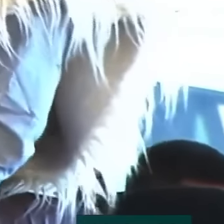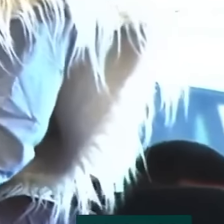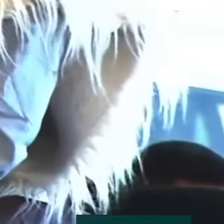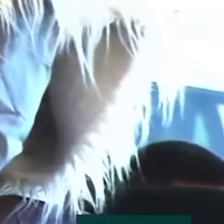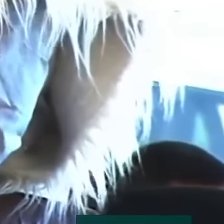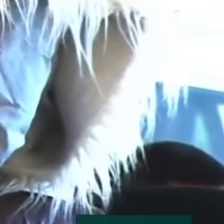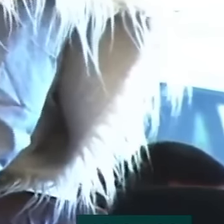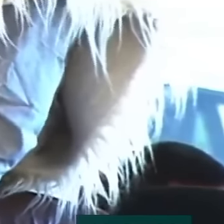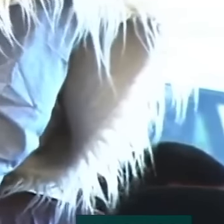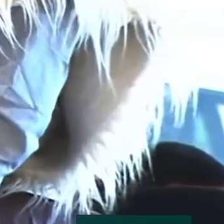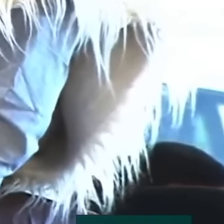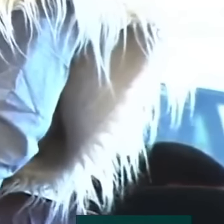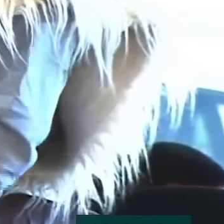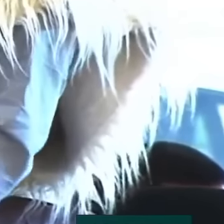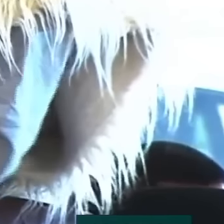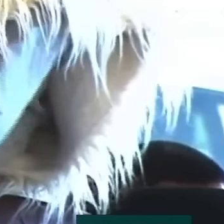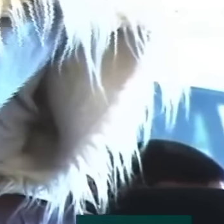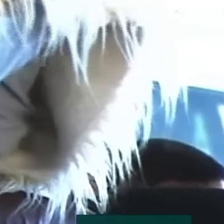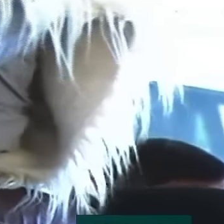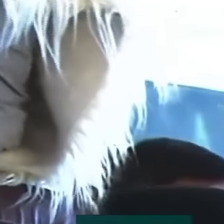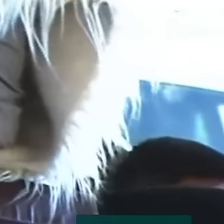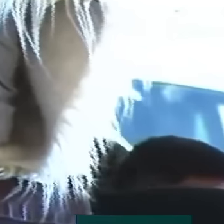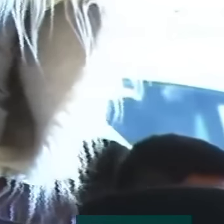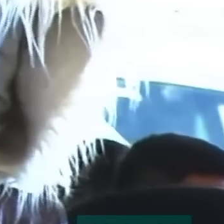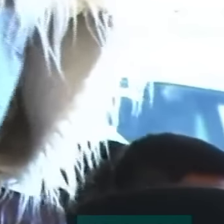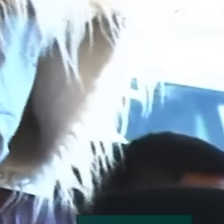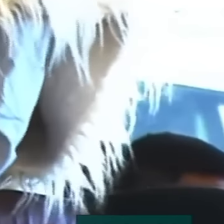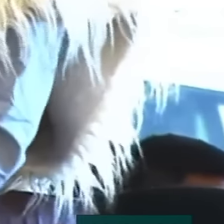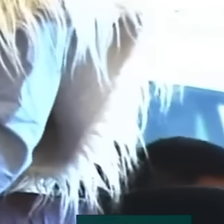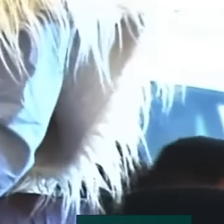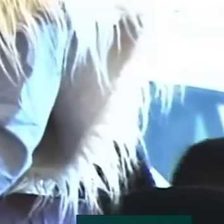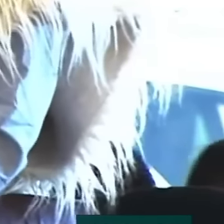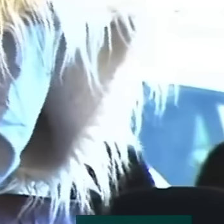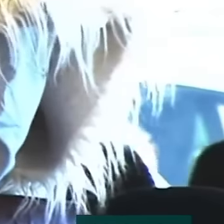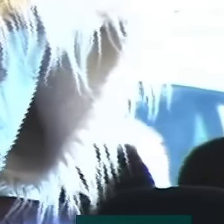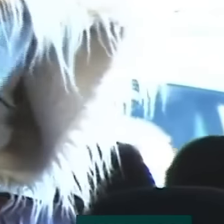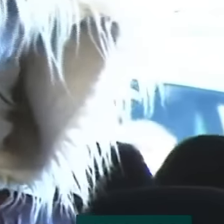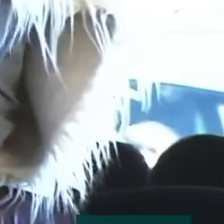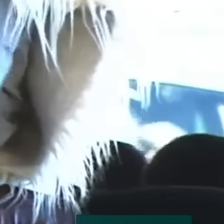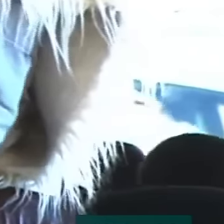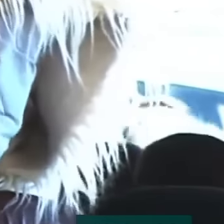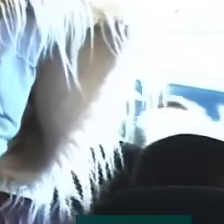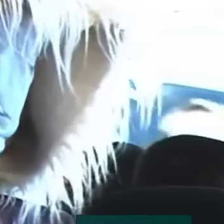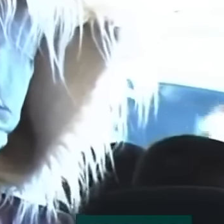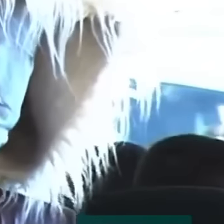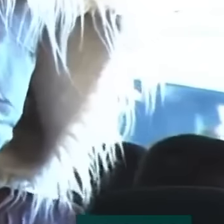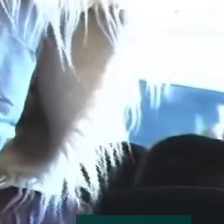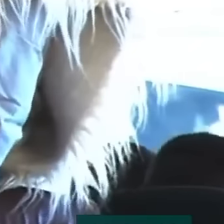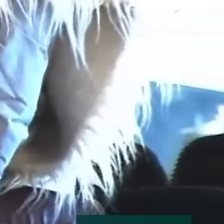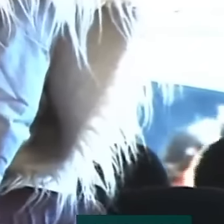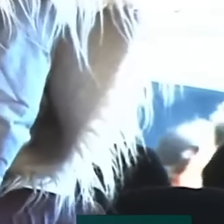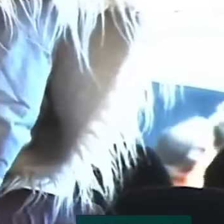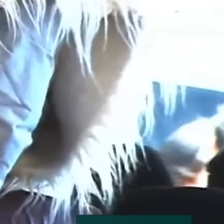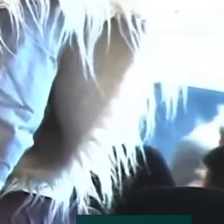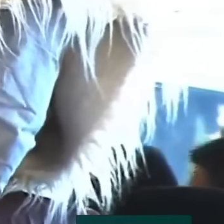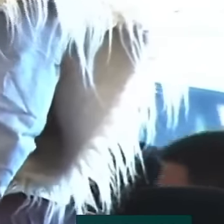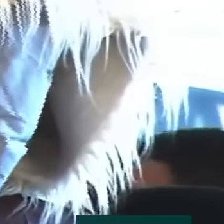Michoacánum,